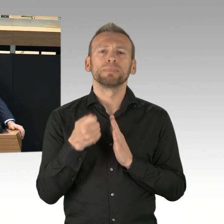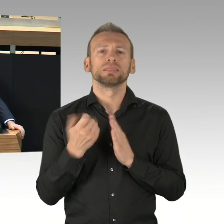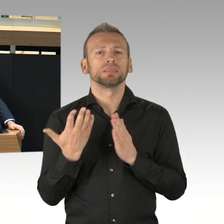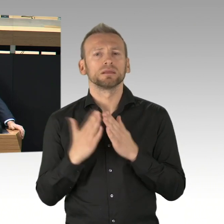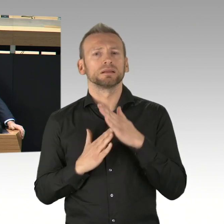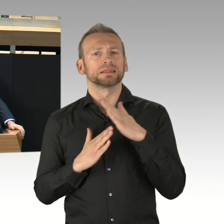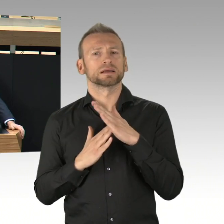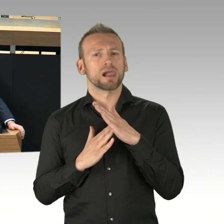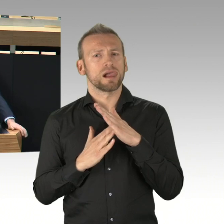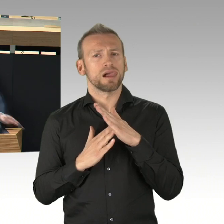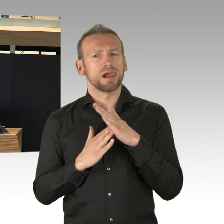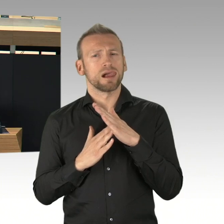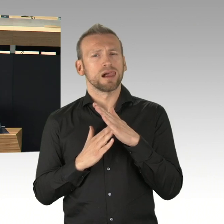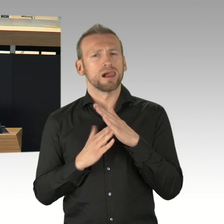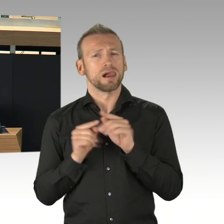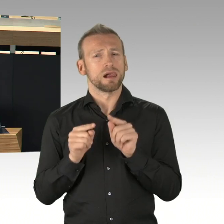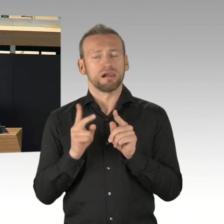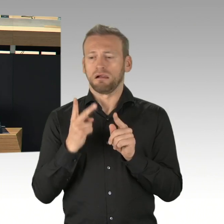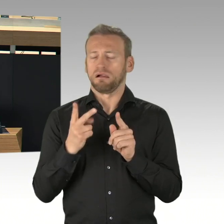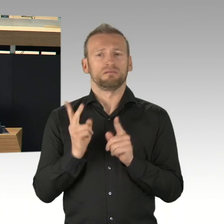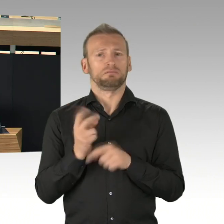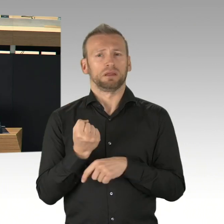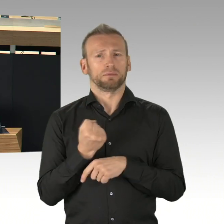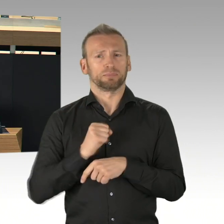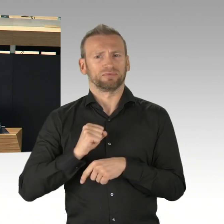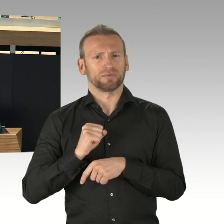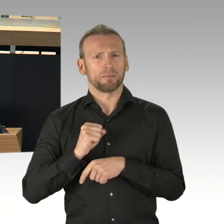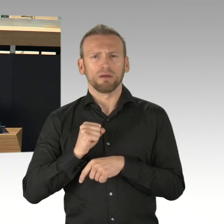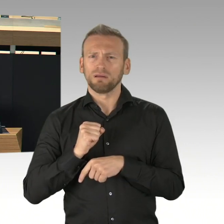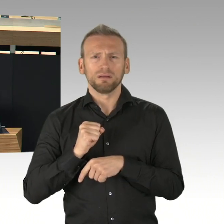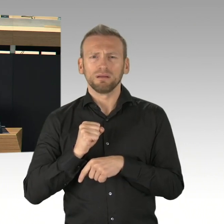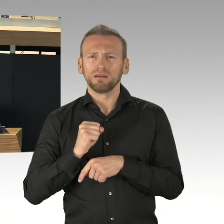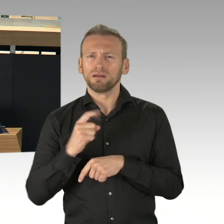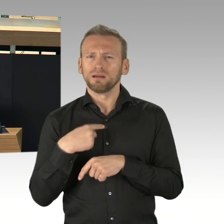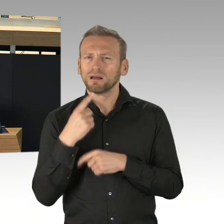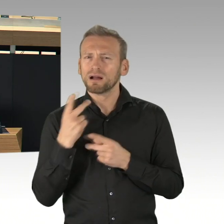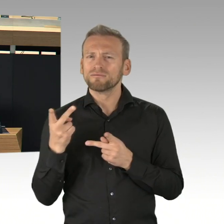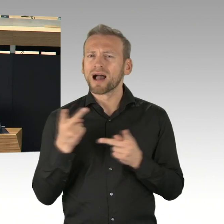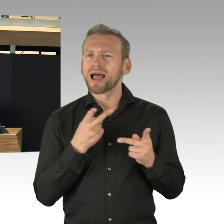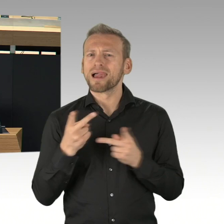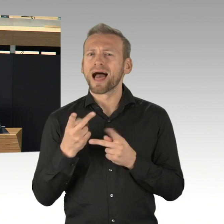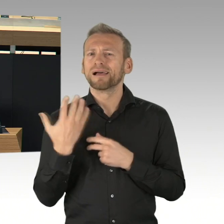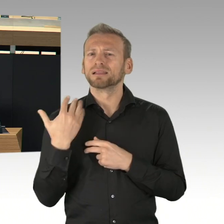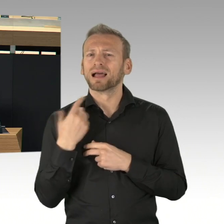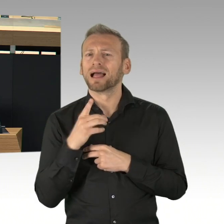bis zu elf Jahre. 673 000 Menschen stehen in Stockholm in der Wohnung Schlange und warten auf eine Mietwohnung.